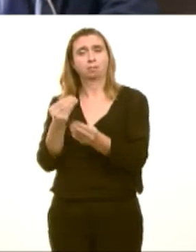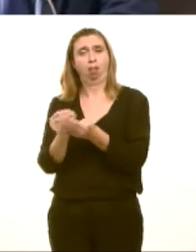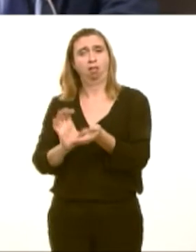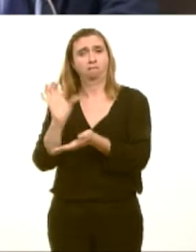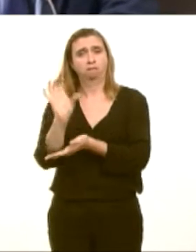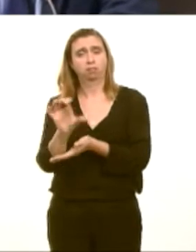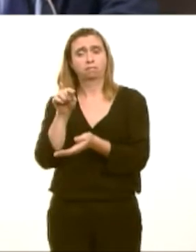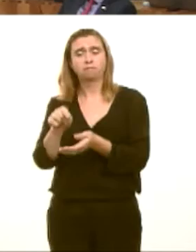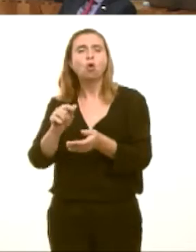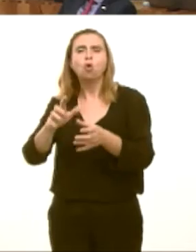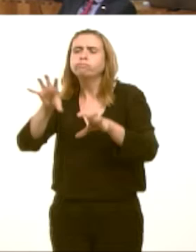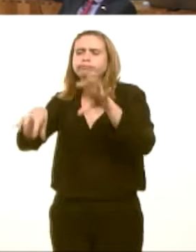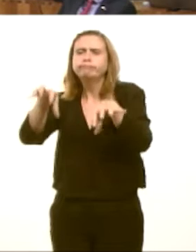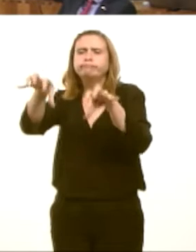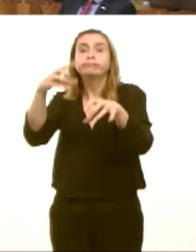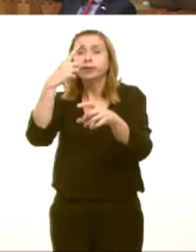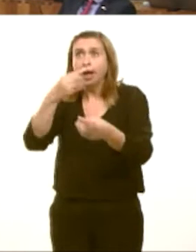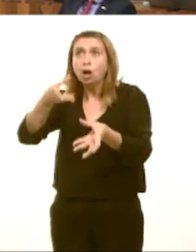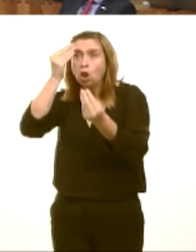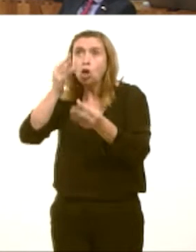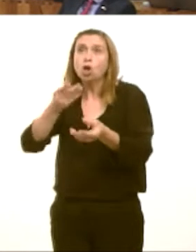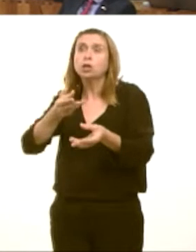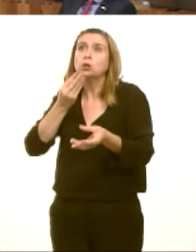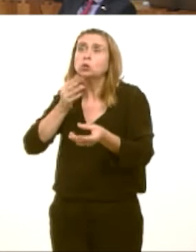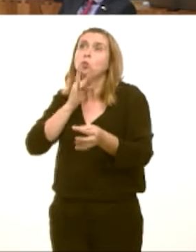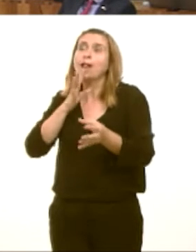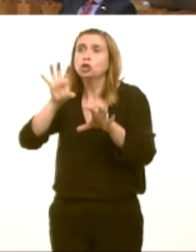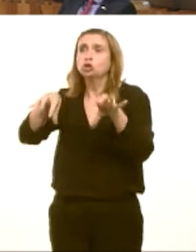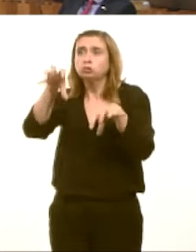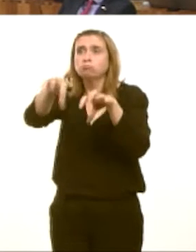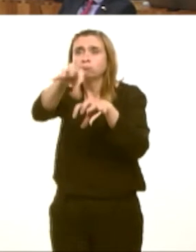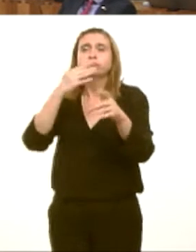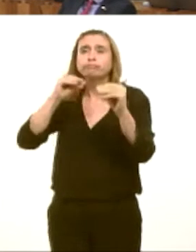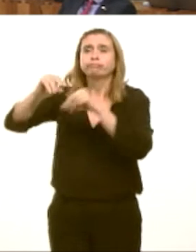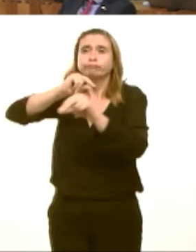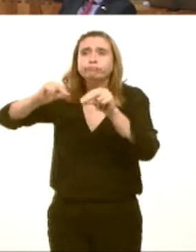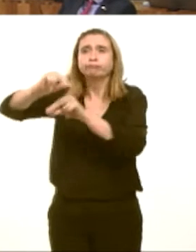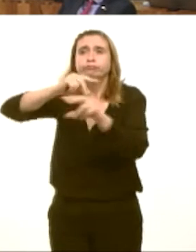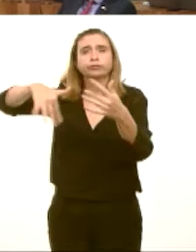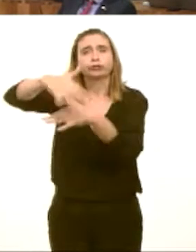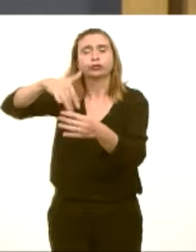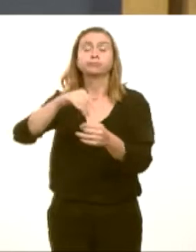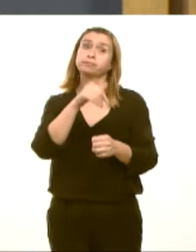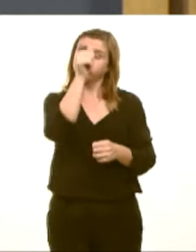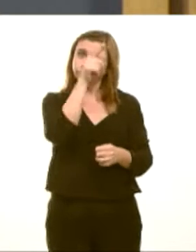Keith Davies: Fel y gwyddoch, Brif Weinidog, mae canolfan Y Lle yn Llanelli yn cynnig cyfleoedd